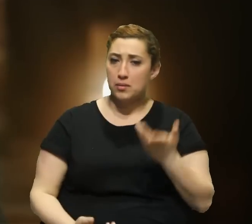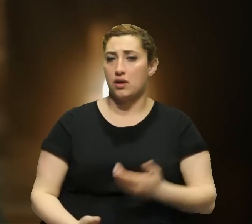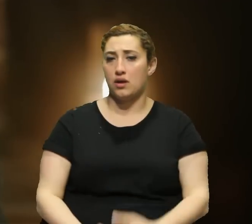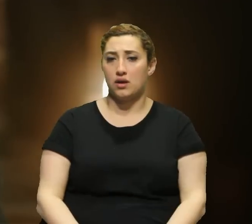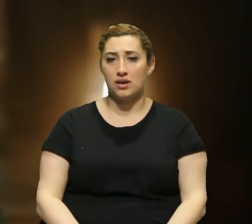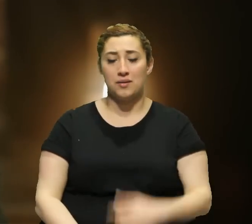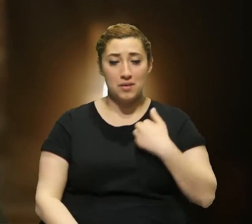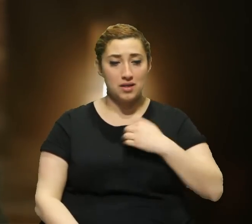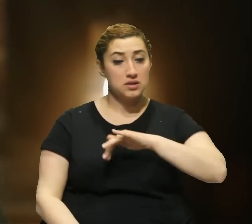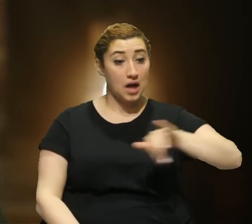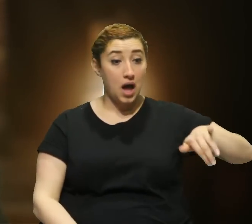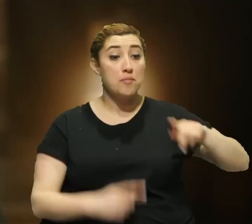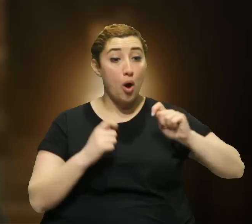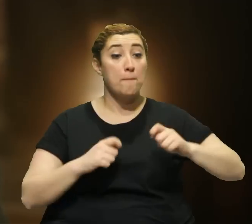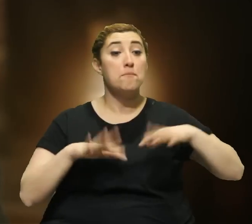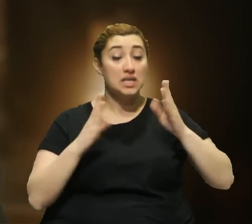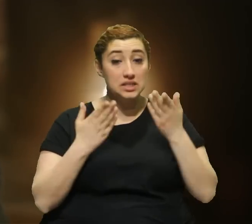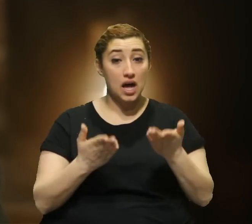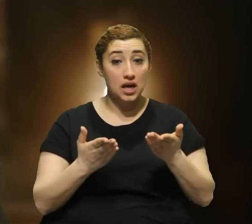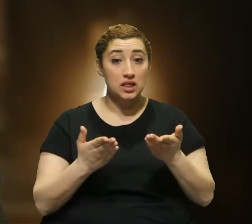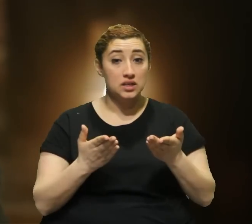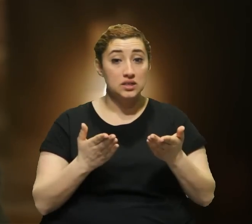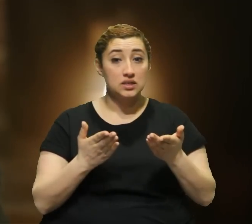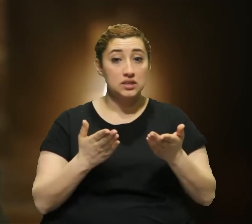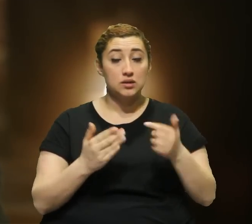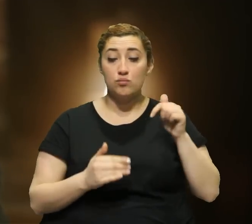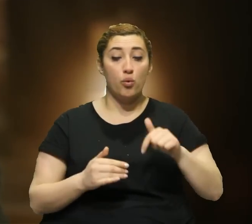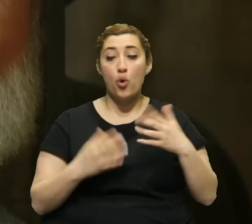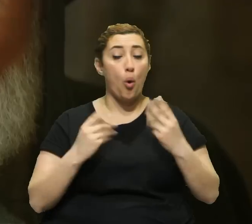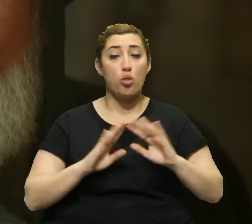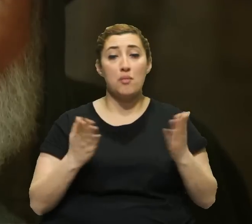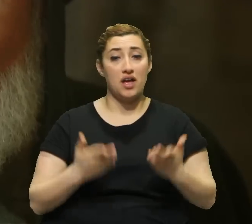Bana sahip çıkmayaydınız... ...böyle olmaz idi.